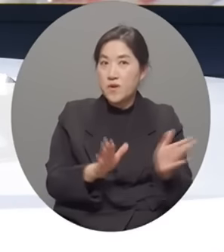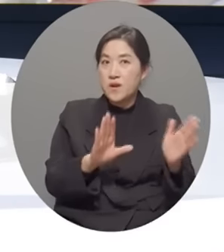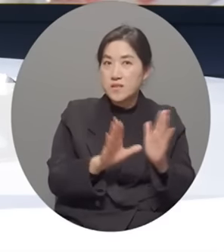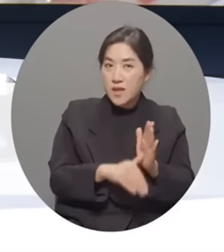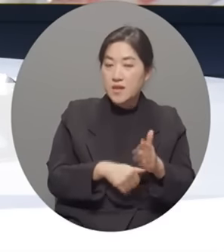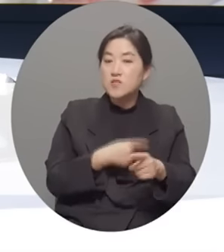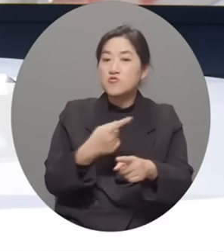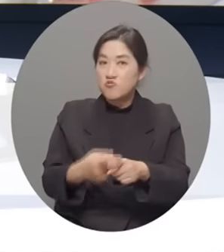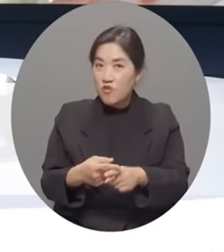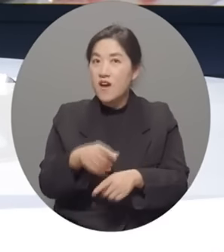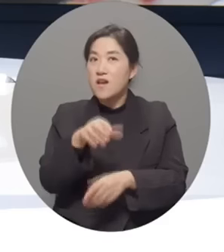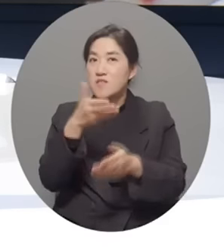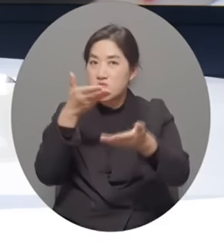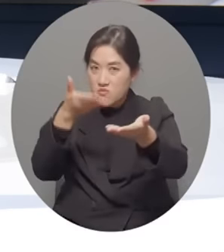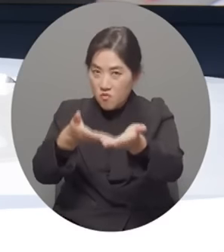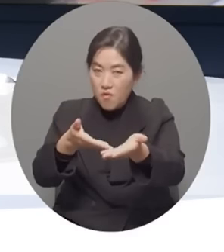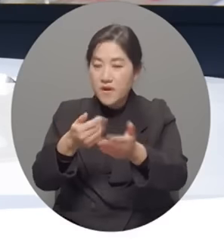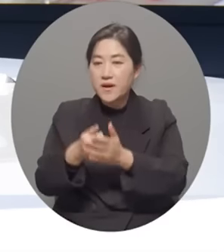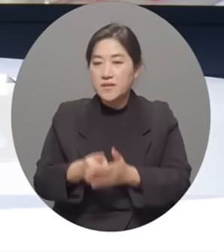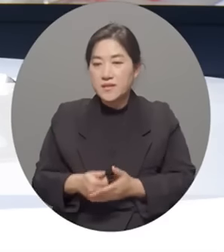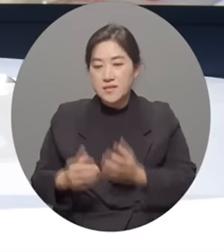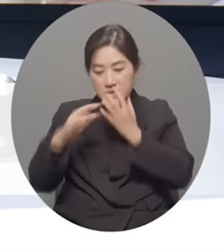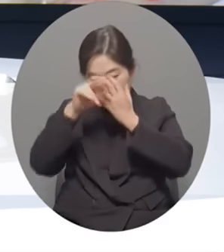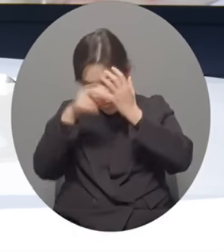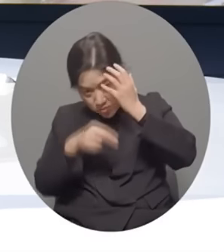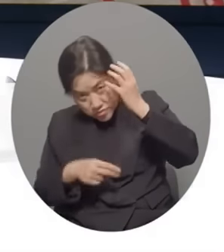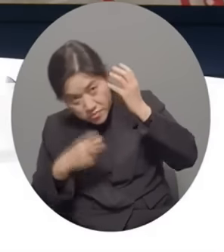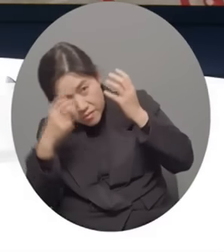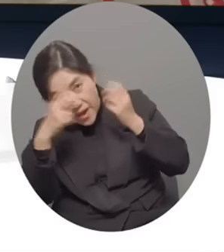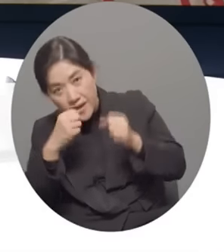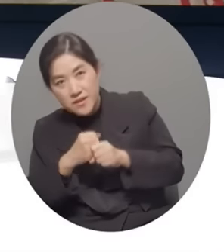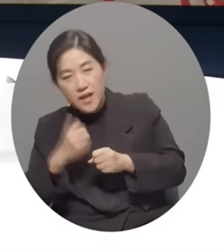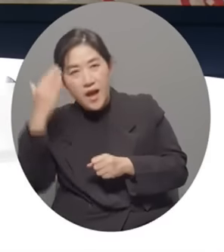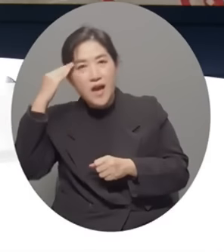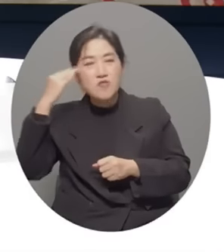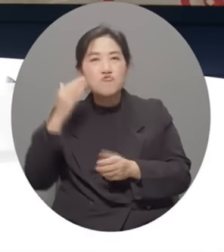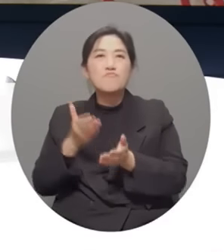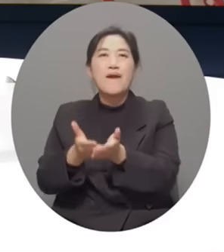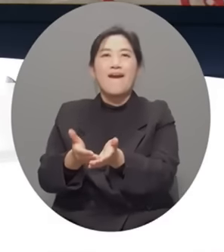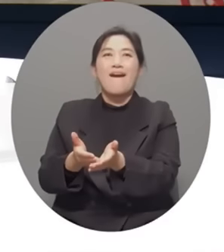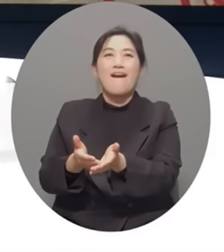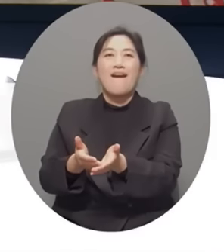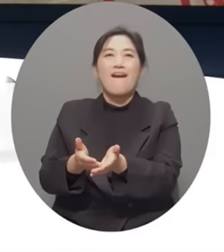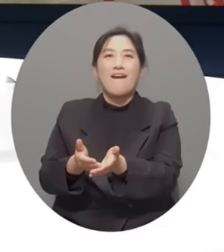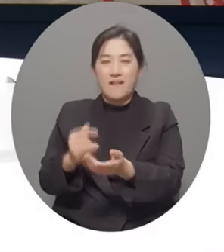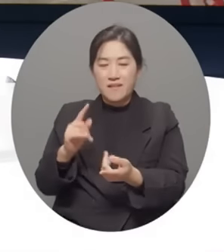수법을 쓴 것으로 추정했는데 출발 때는 물론 중간 기착지에서도 잠수부가 배